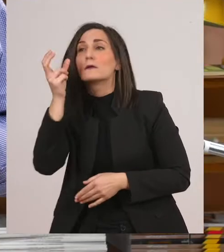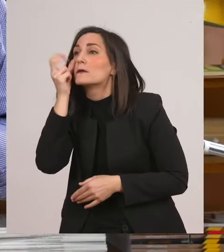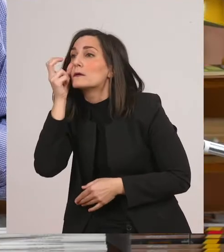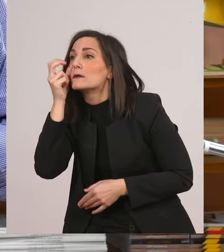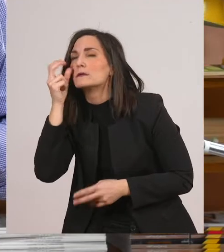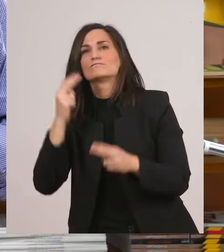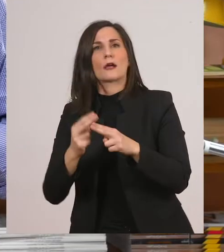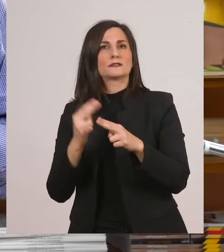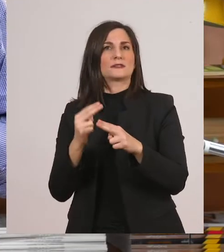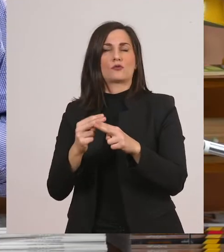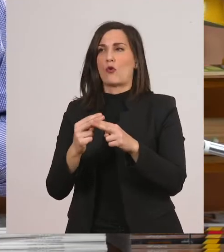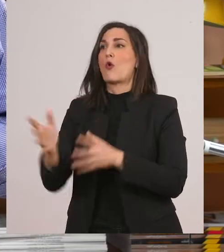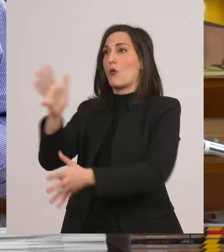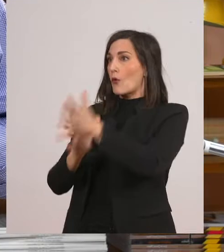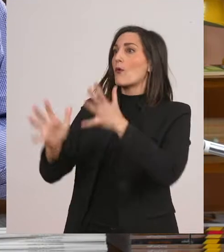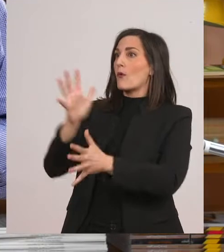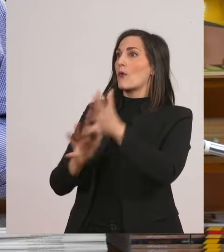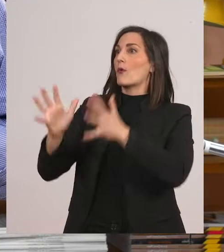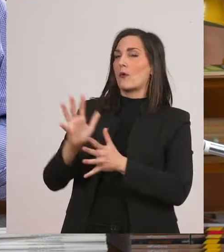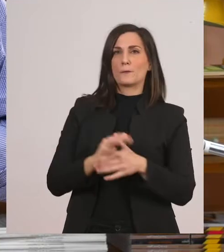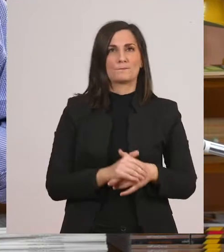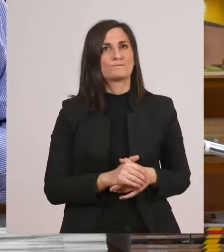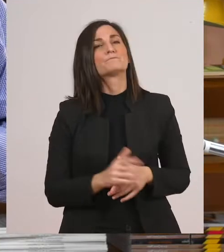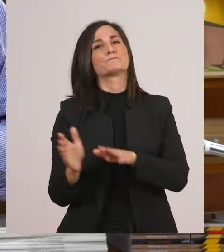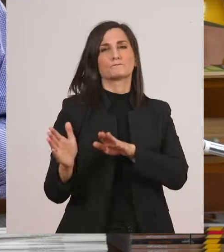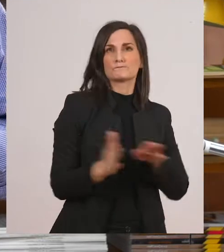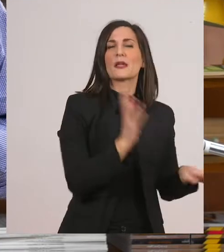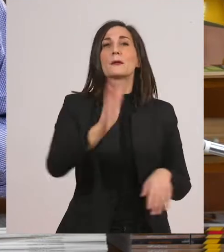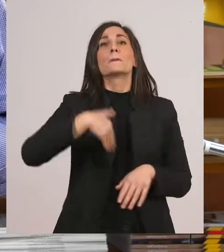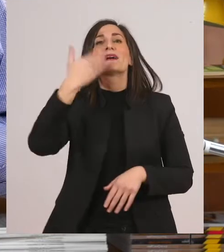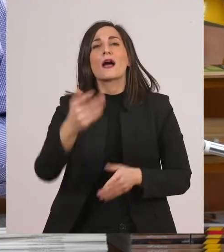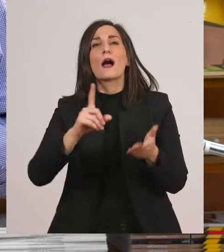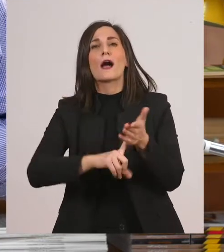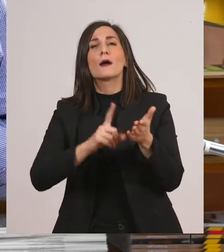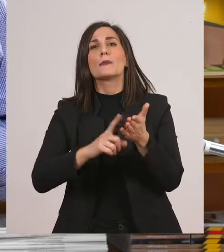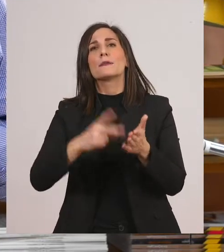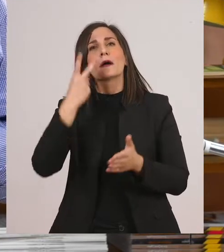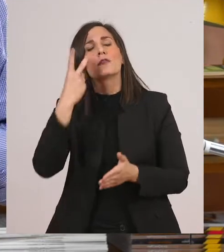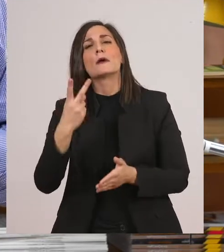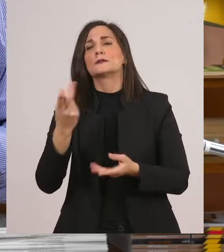Τέλος, αφού κάνουμε και αυτό, θα πρέπει να δούμε στην πορεία... πώς θα καταλήξουμε σε ένα συμπέρασμα,